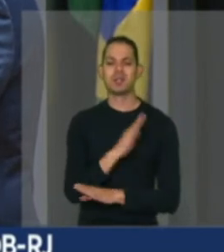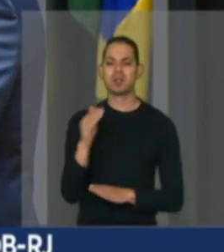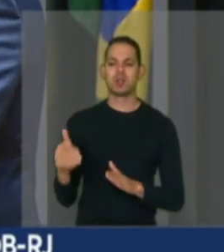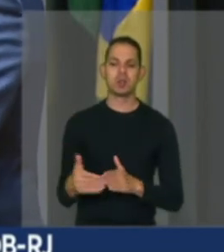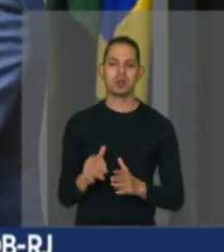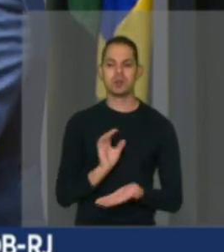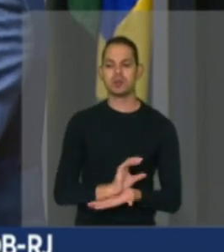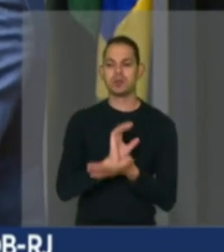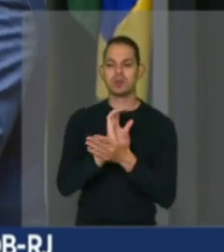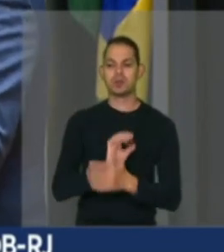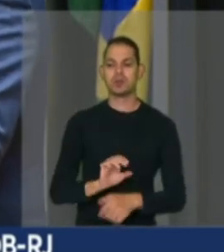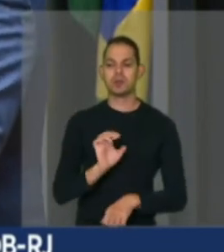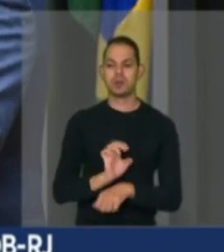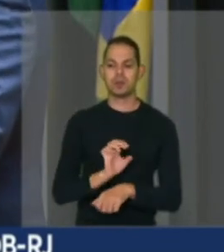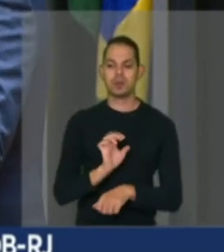CONSELHO DOS SECRETÁRIOS DE SAÚDE DE TODOS OS ESTADOS